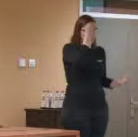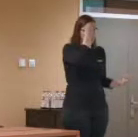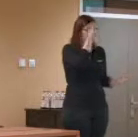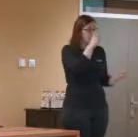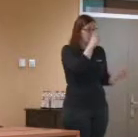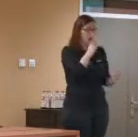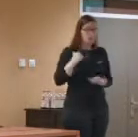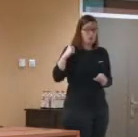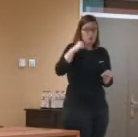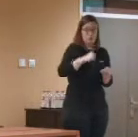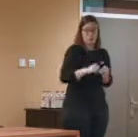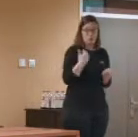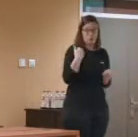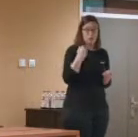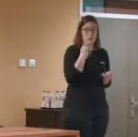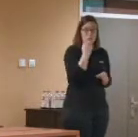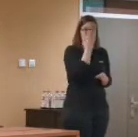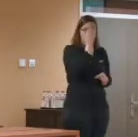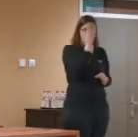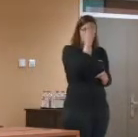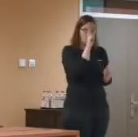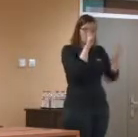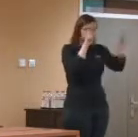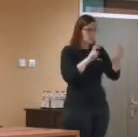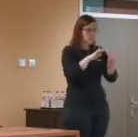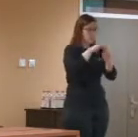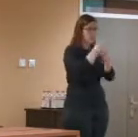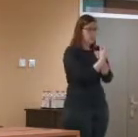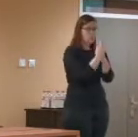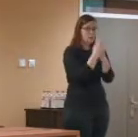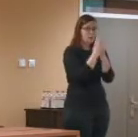hemos visto como, en los principales casos de investigación habían detrás periodistas que